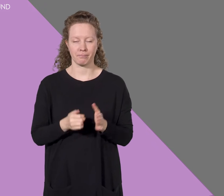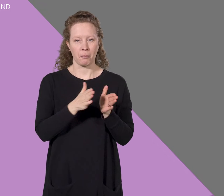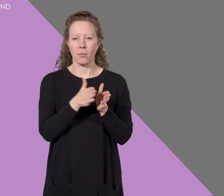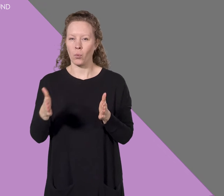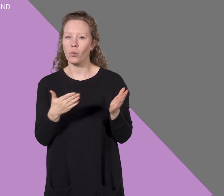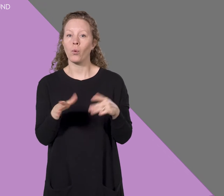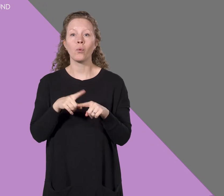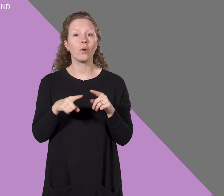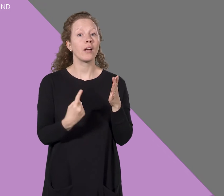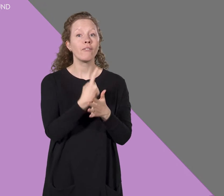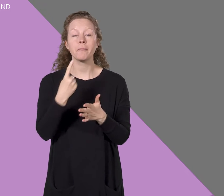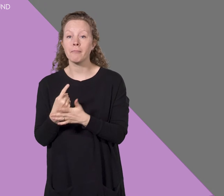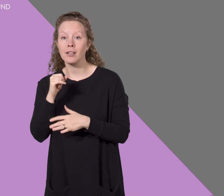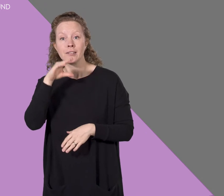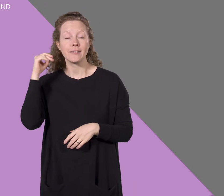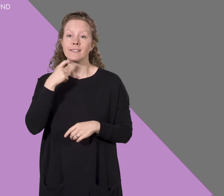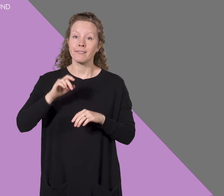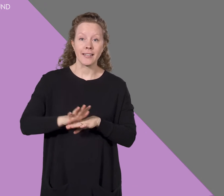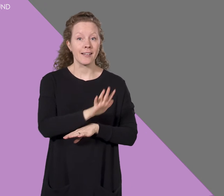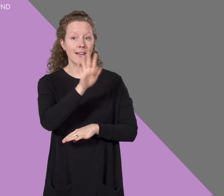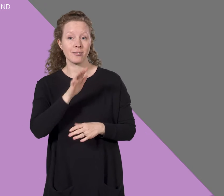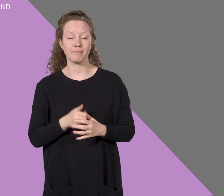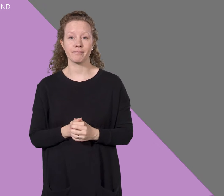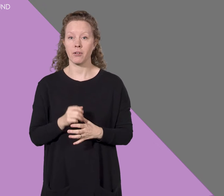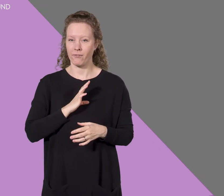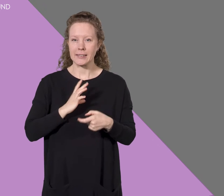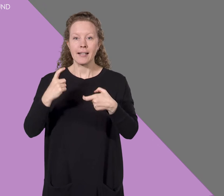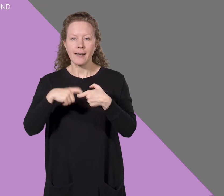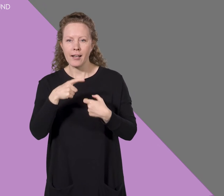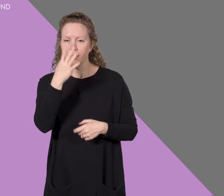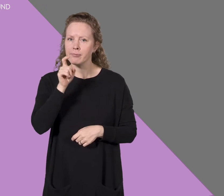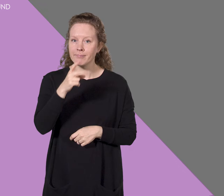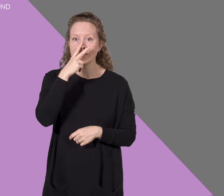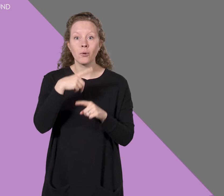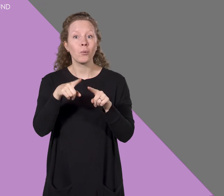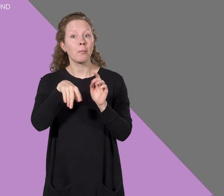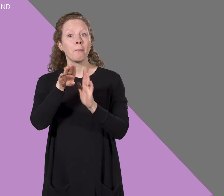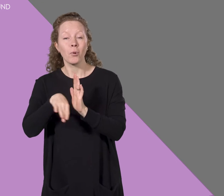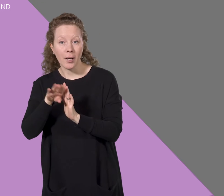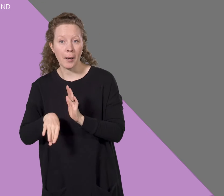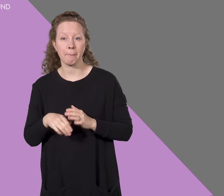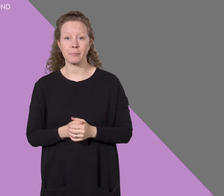Det ordnas en massa olika evenemang runt Svenskfinland. Se närmare på programmet via länken intill.